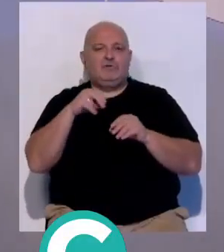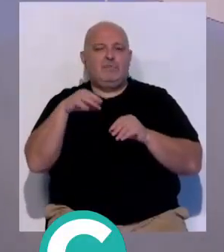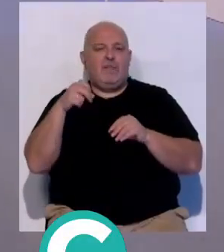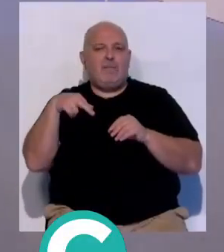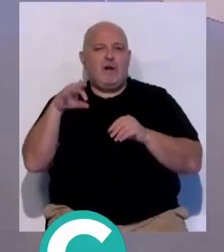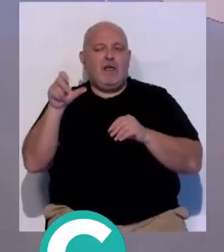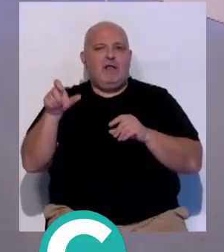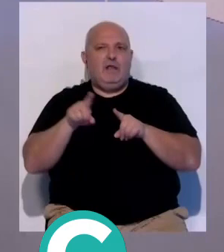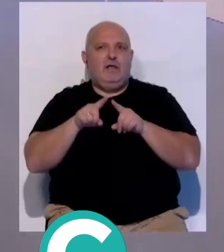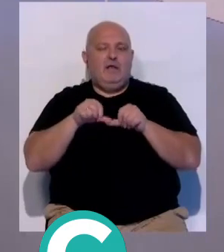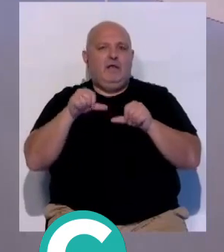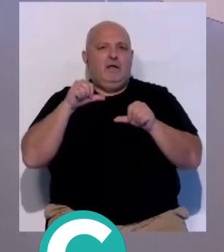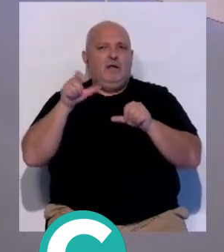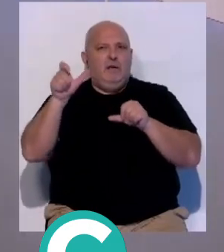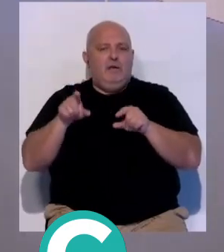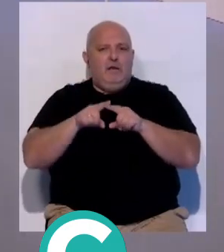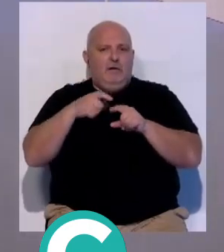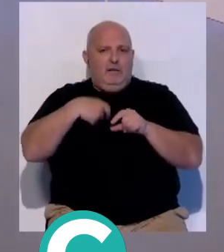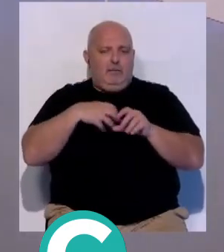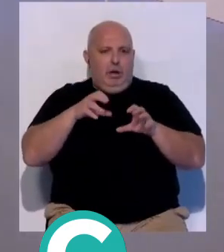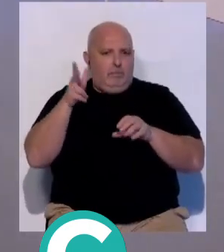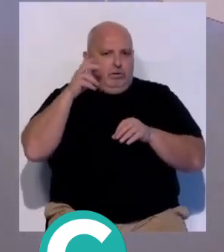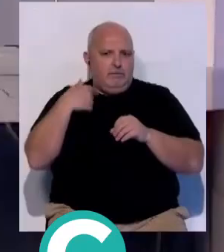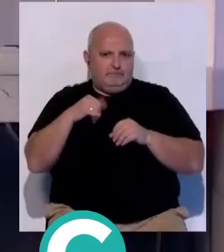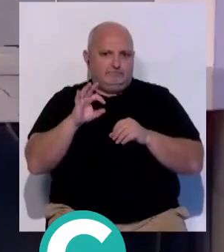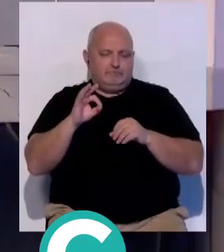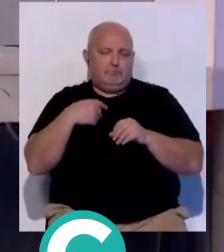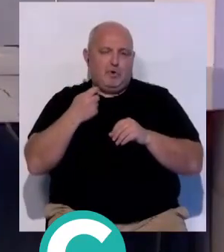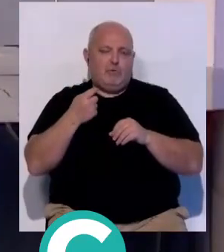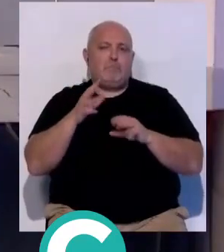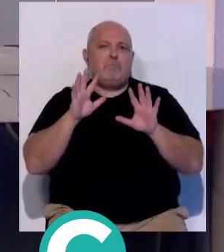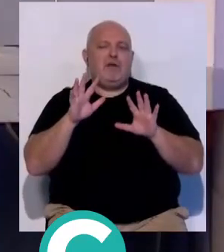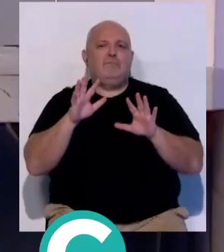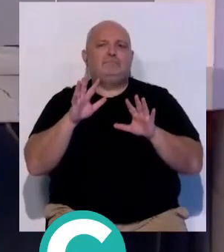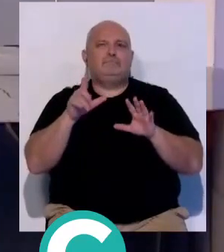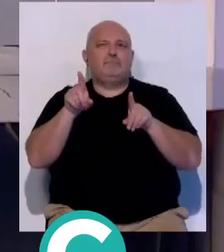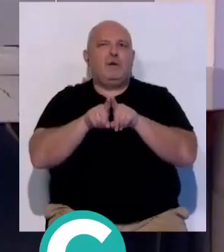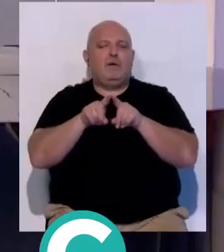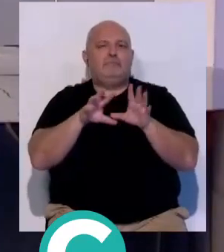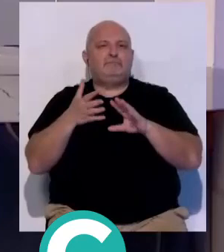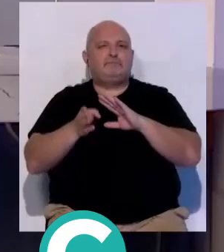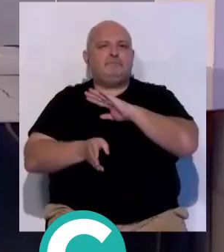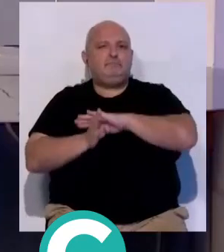marena morena lo tengo yo como yo no soy mucho de radio pero es como la continuación de José María